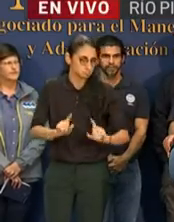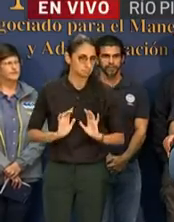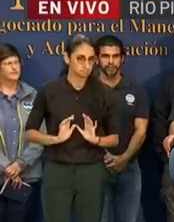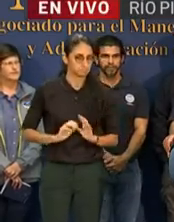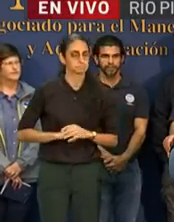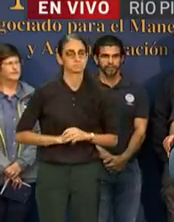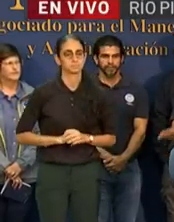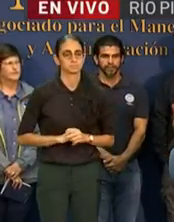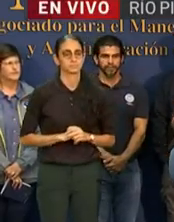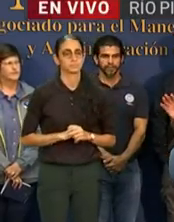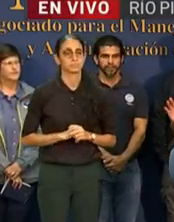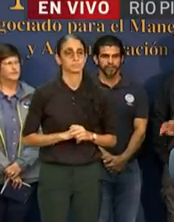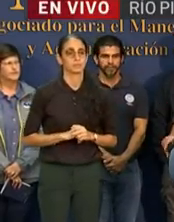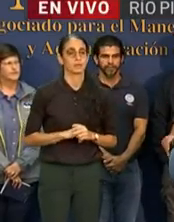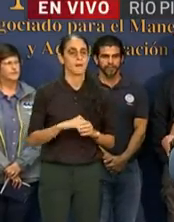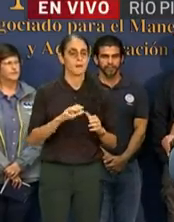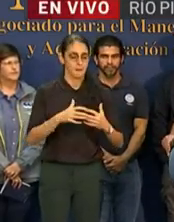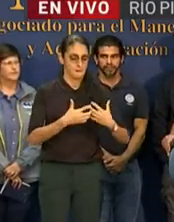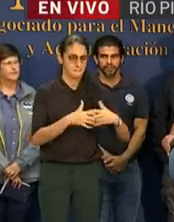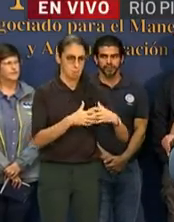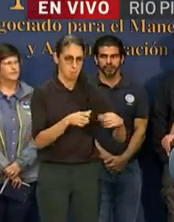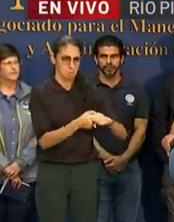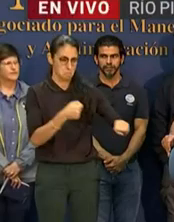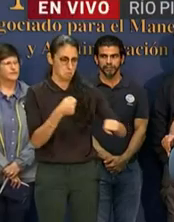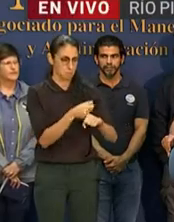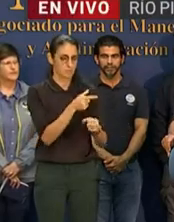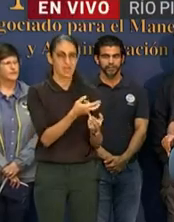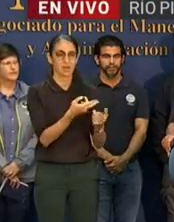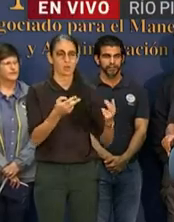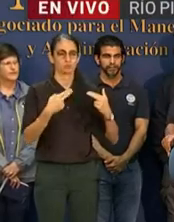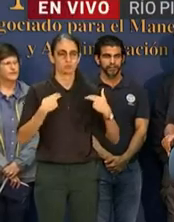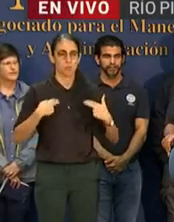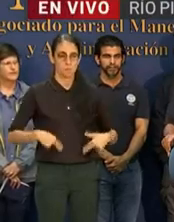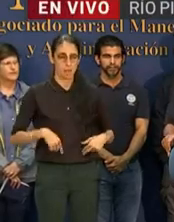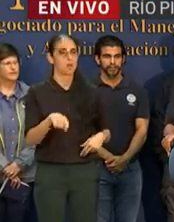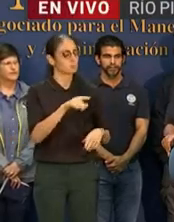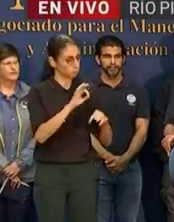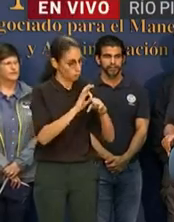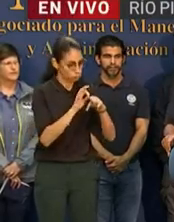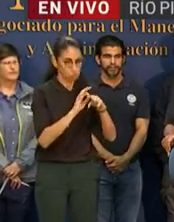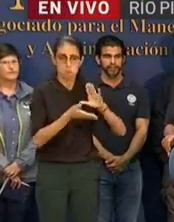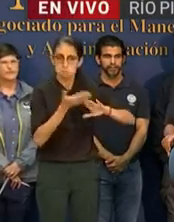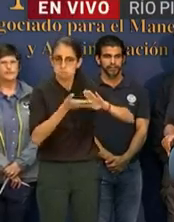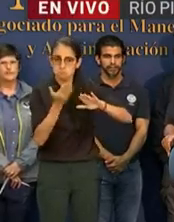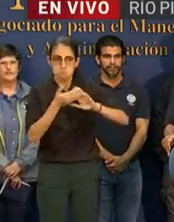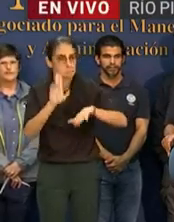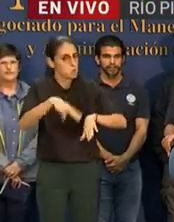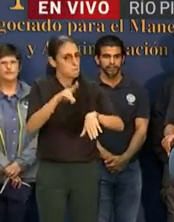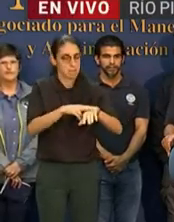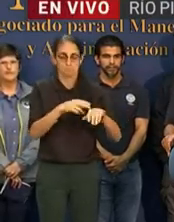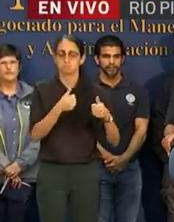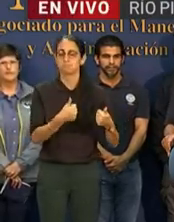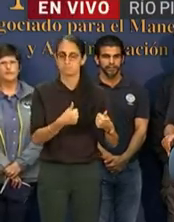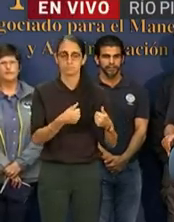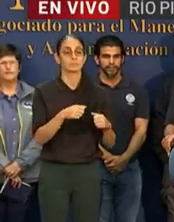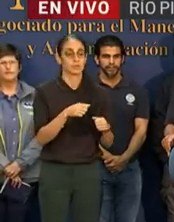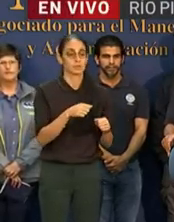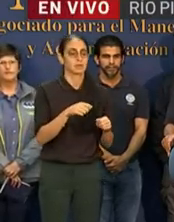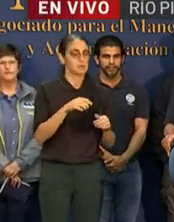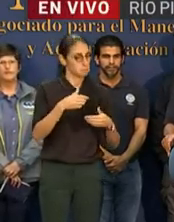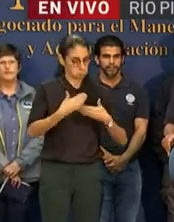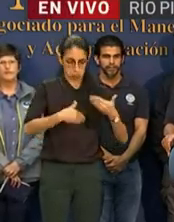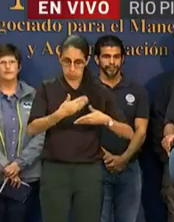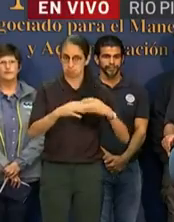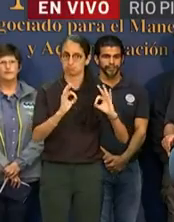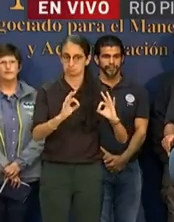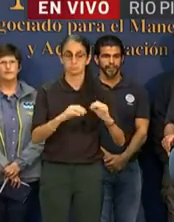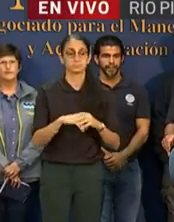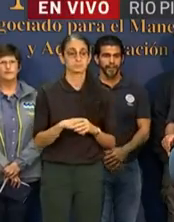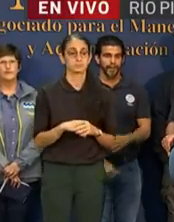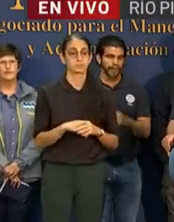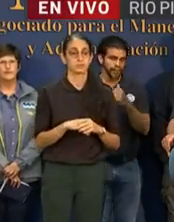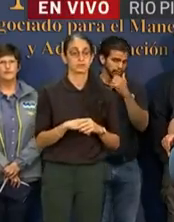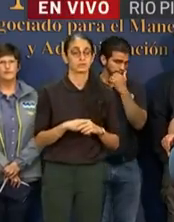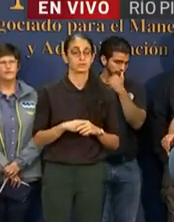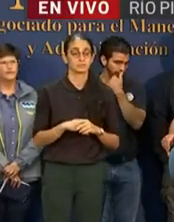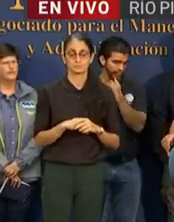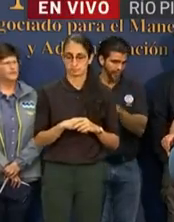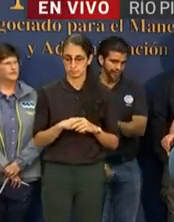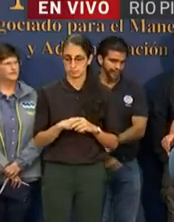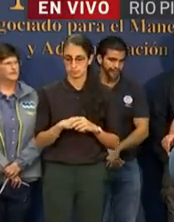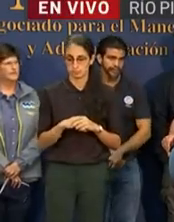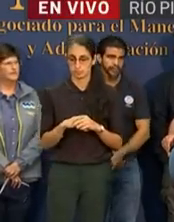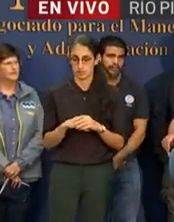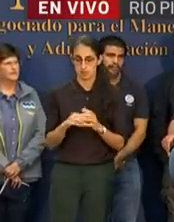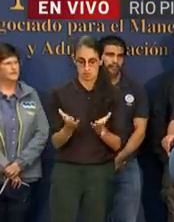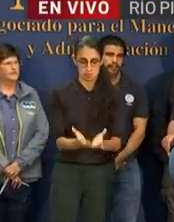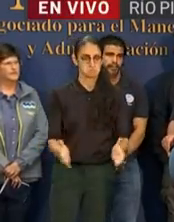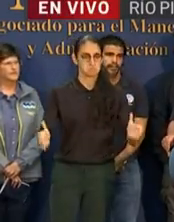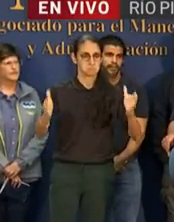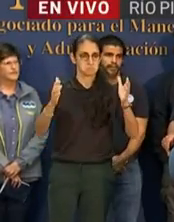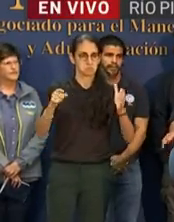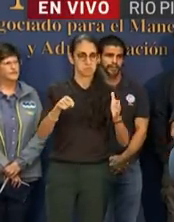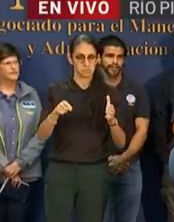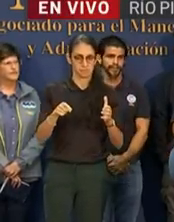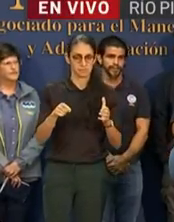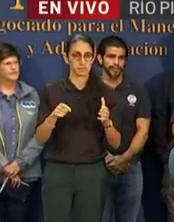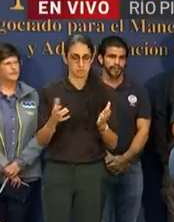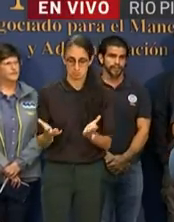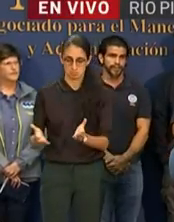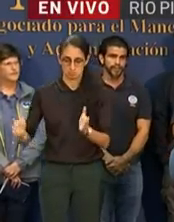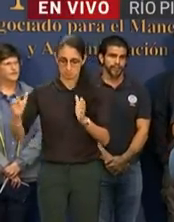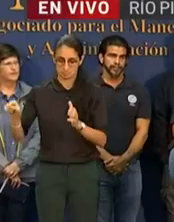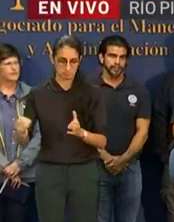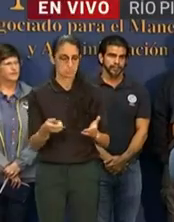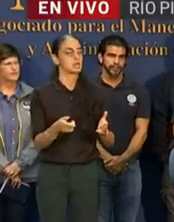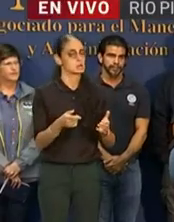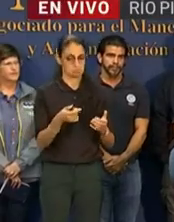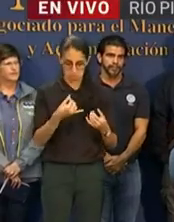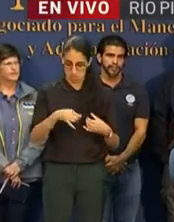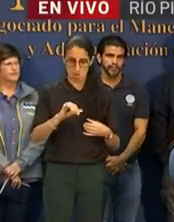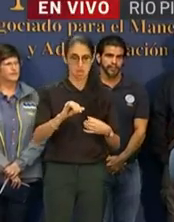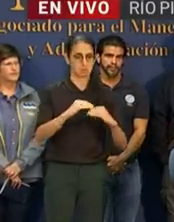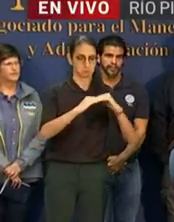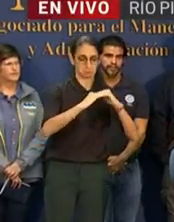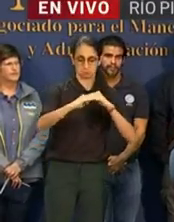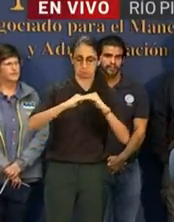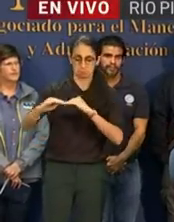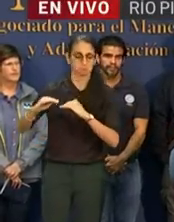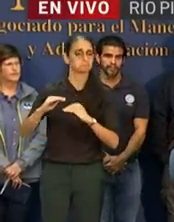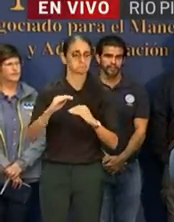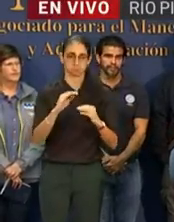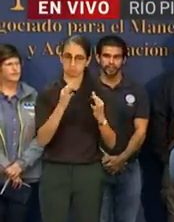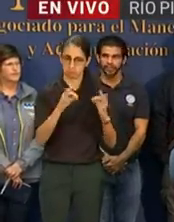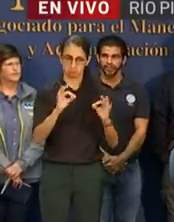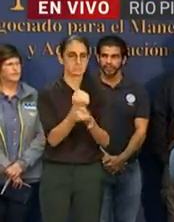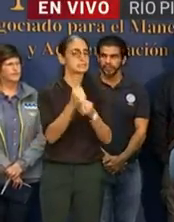SERVICIO ELÉCTRICO O POR LAS